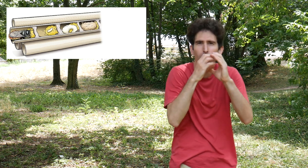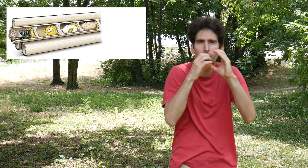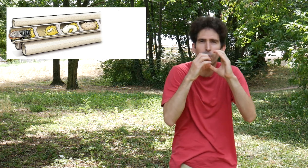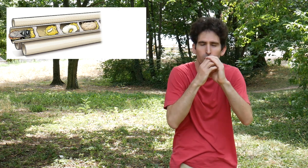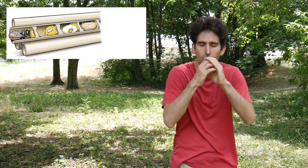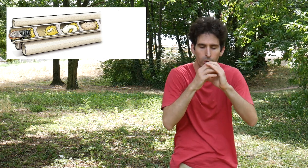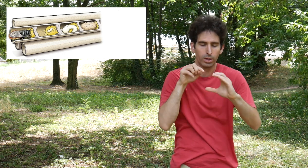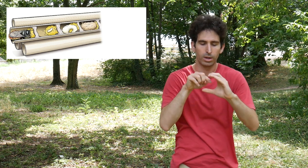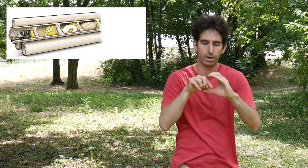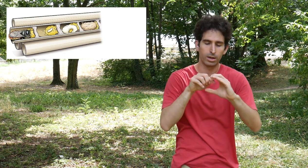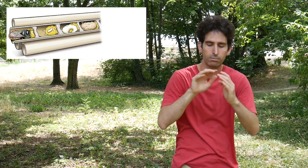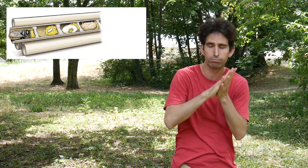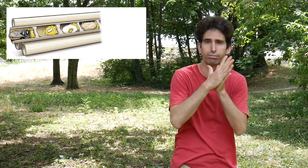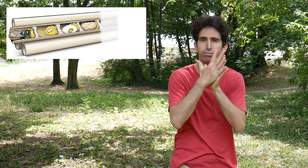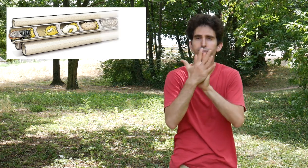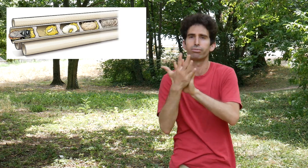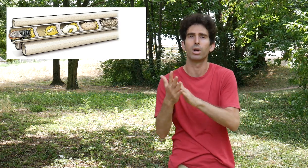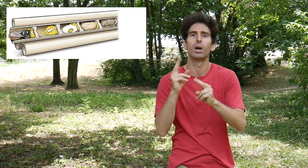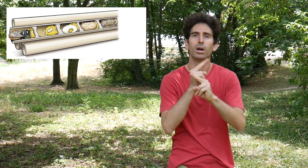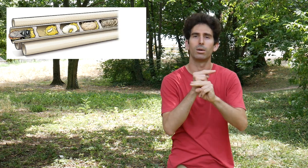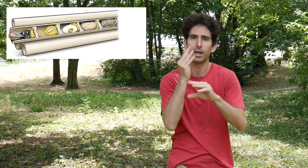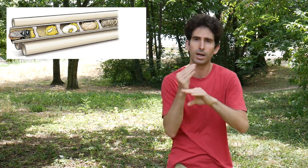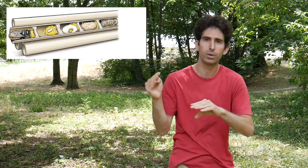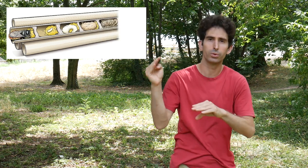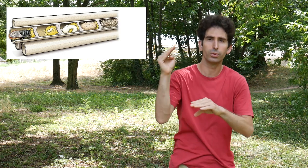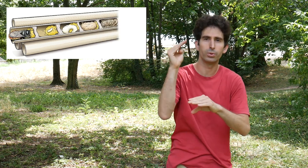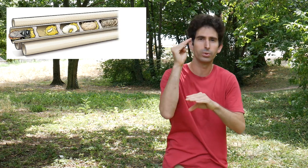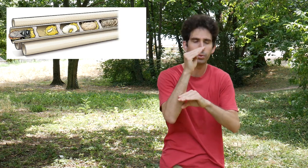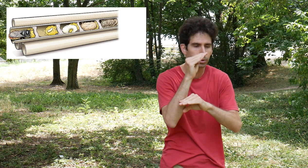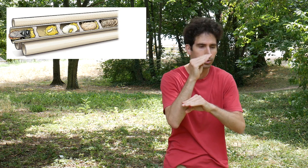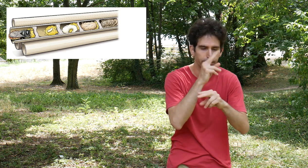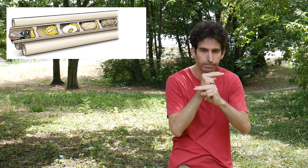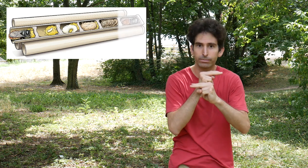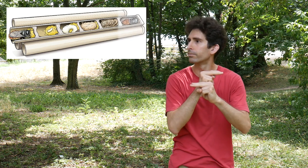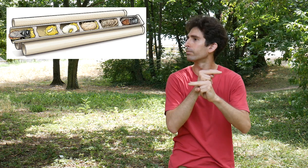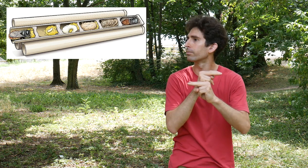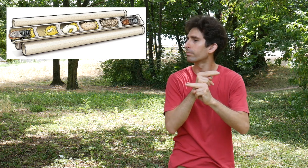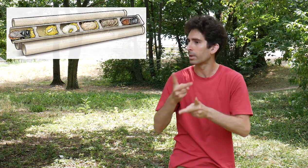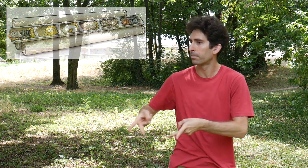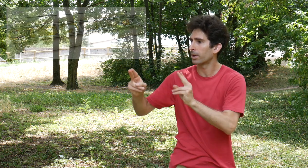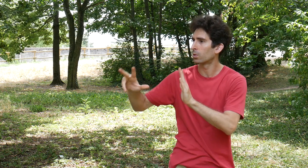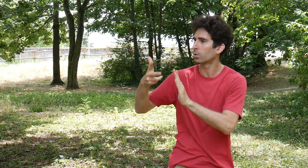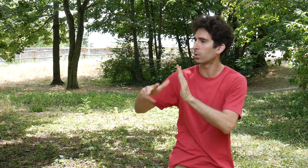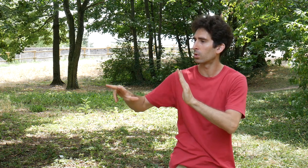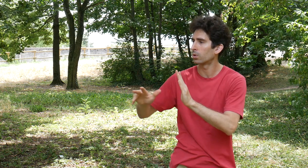où elle devient une chrysalide avant d'aboutir au stade adulte. L'automne arrive.